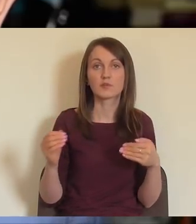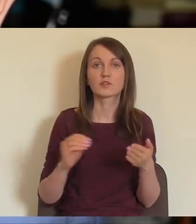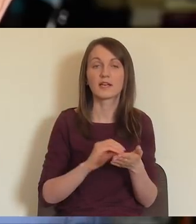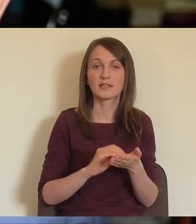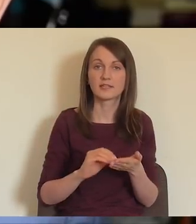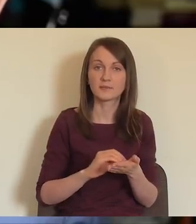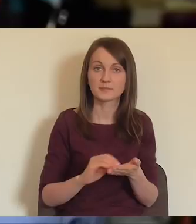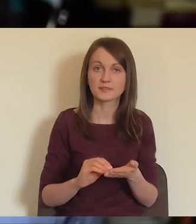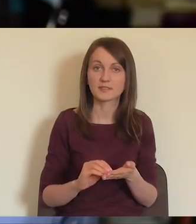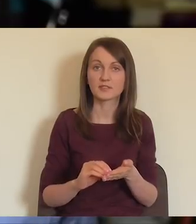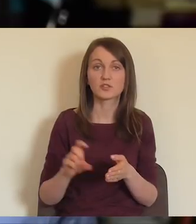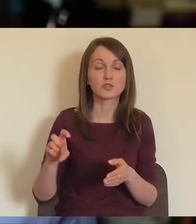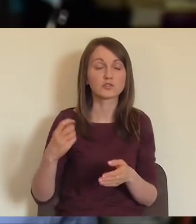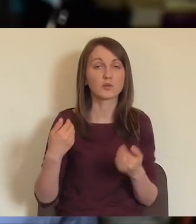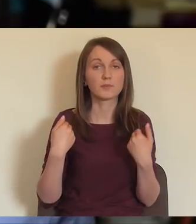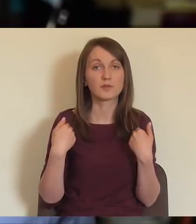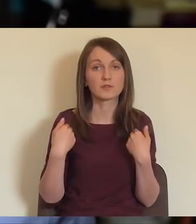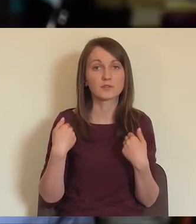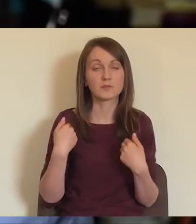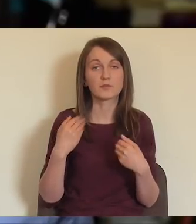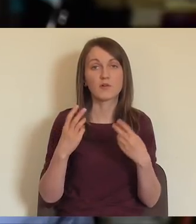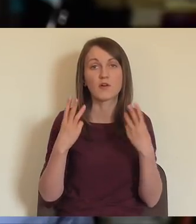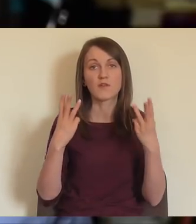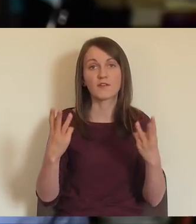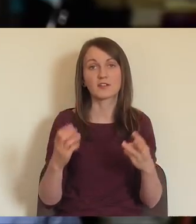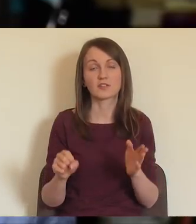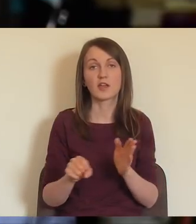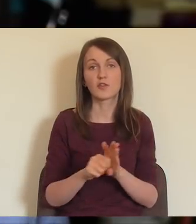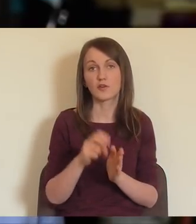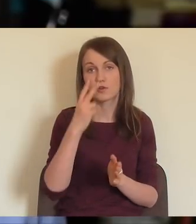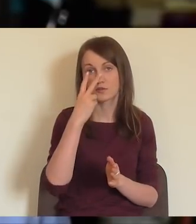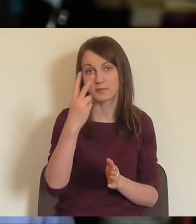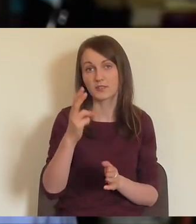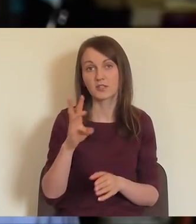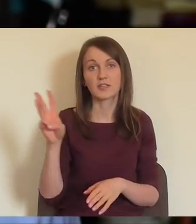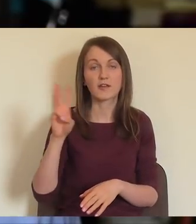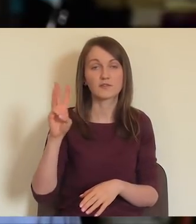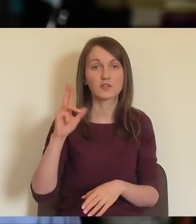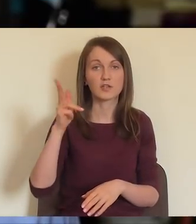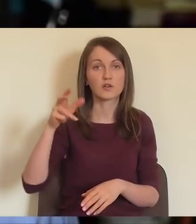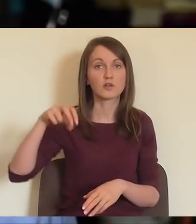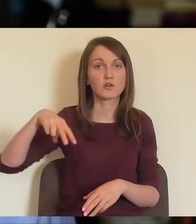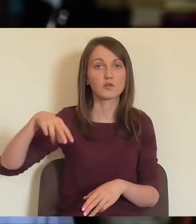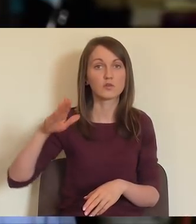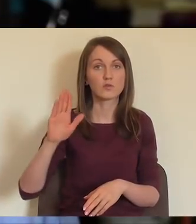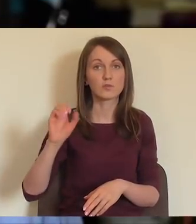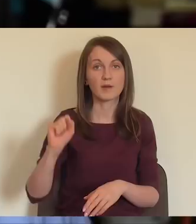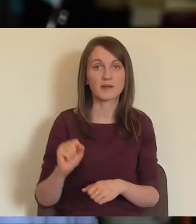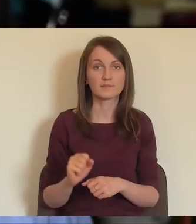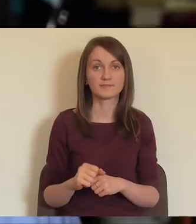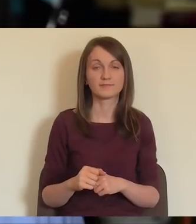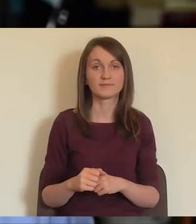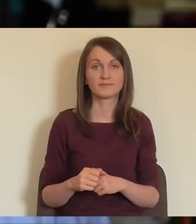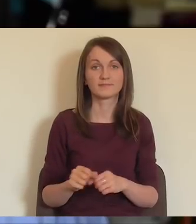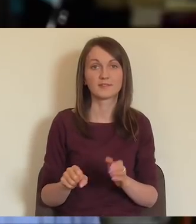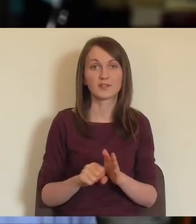jest dzielenie z naszej medytacji. Widzimy się we wtorek z Kubą na Wieczornym Paciorku.